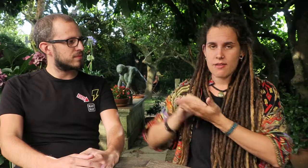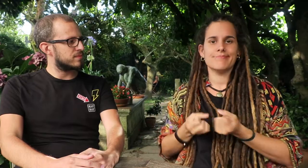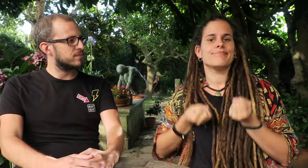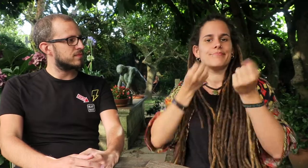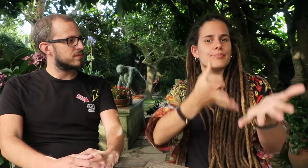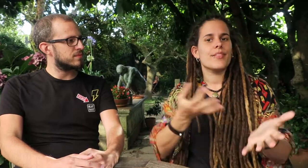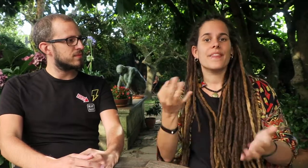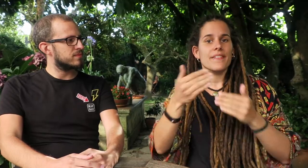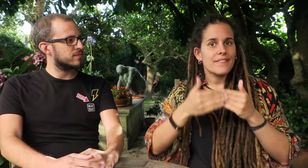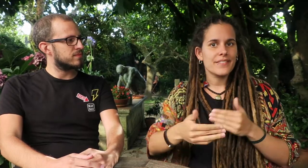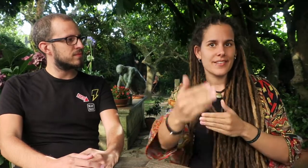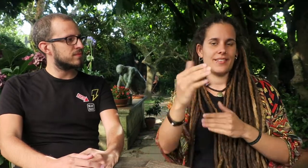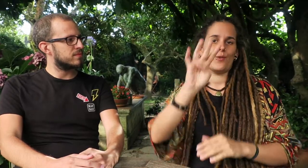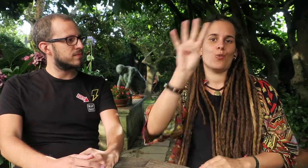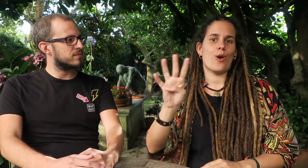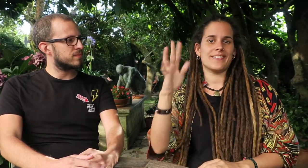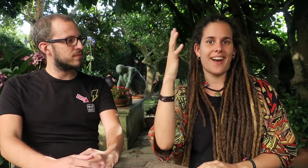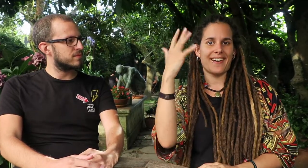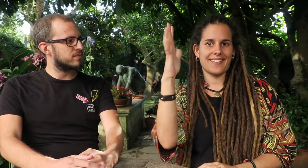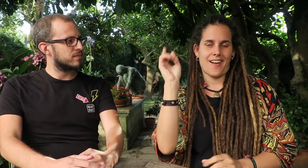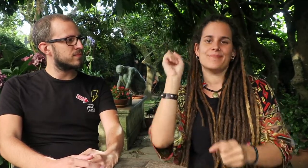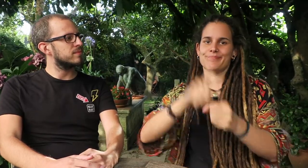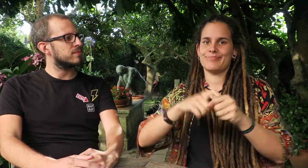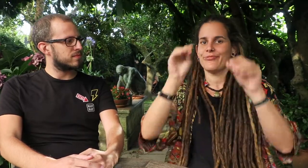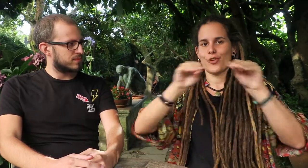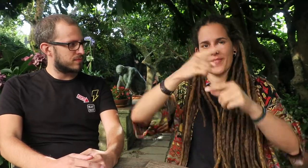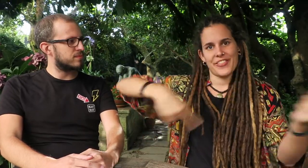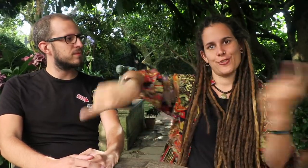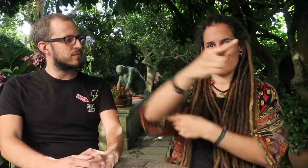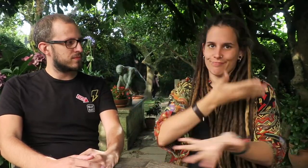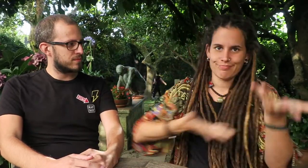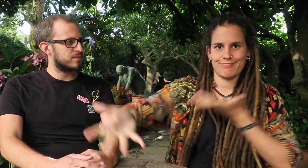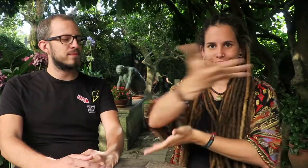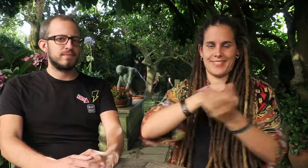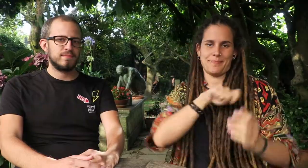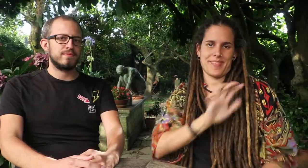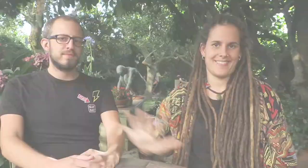deberá compartir los conocimientos adquiridos en la IV Reunión de Información y Asesoramiento. Formando así y compartiendo saberes con la juventud sorda española.